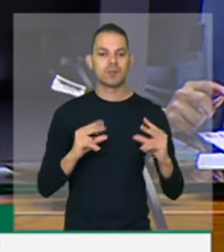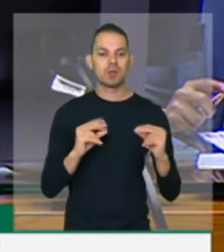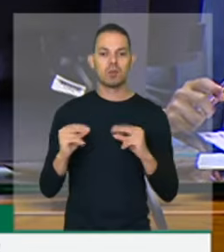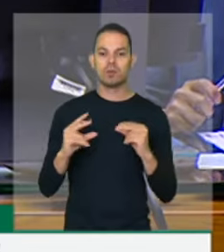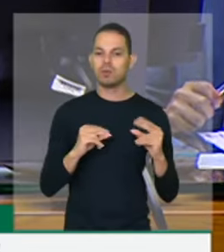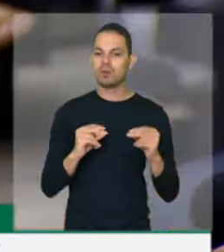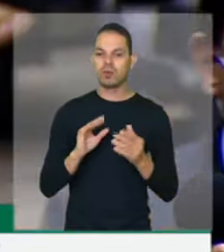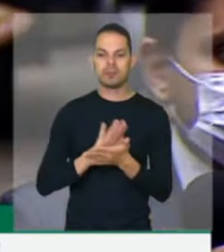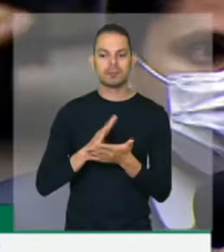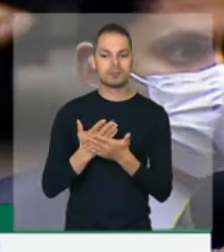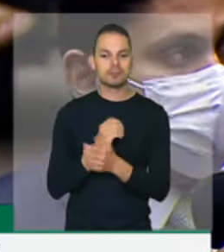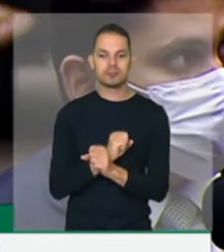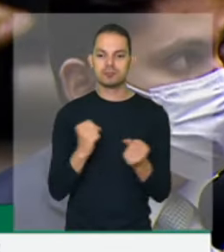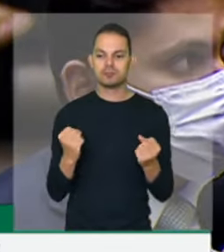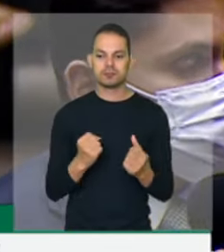ESSA PROPOSTA.